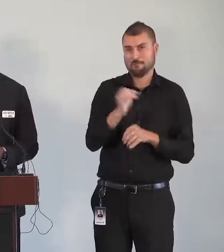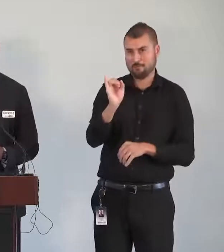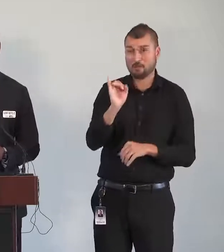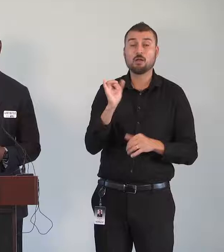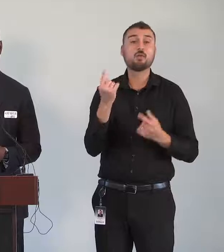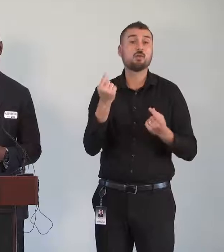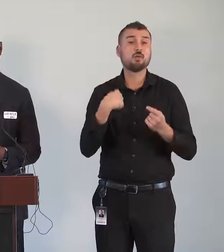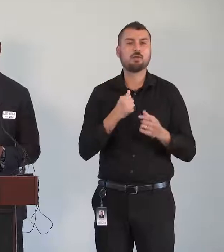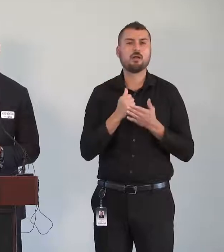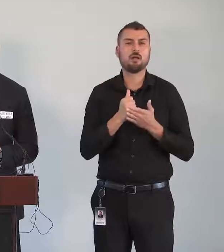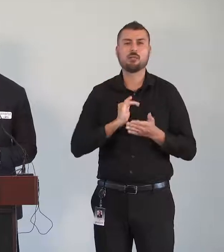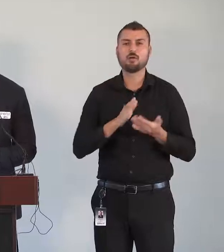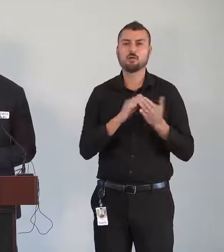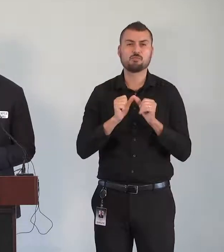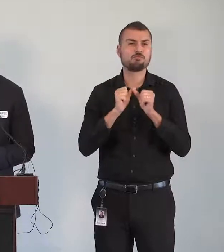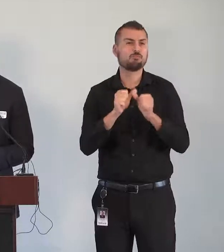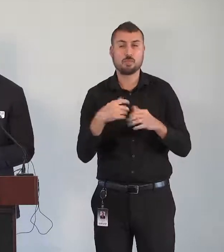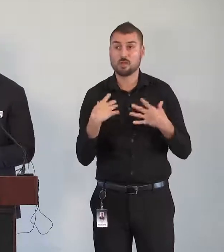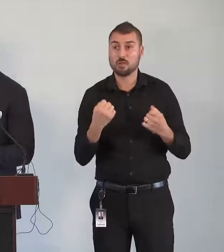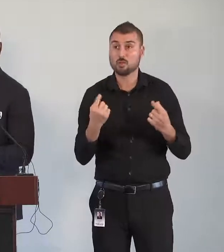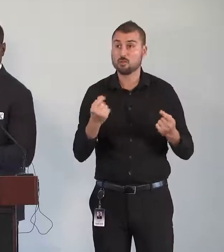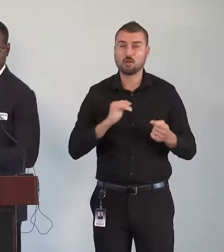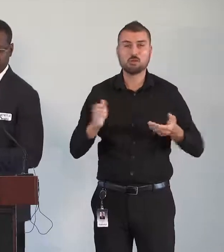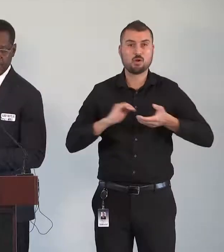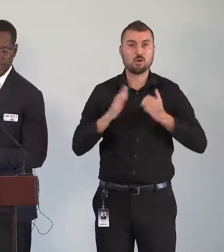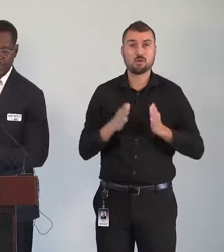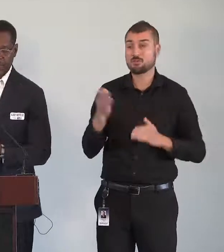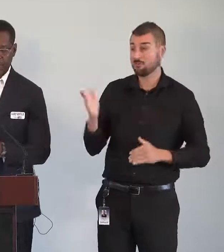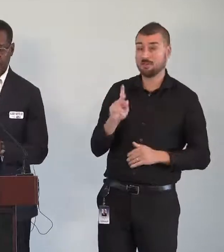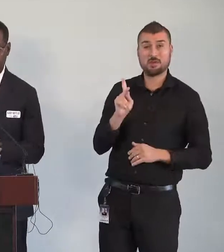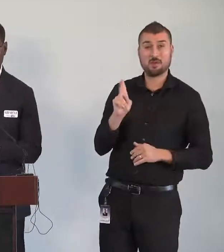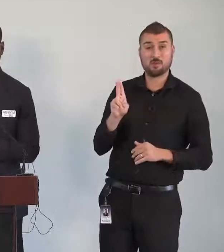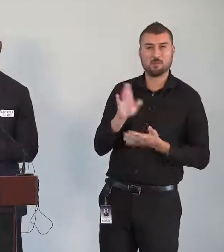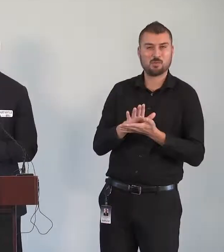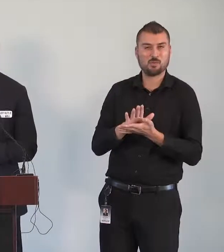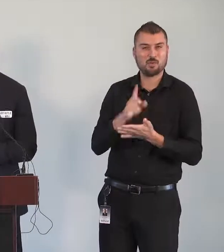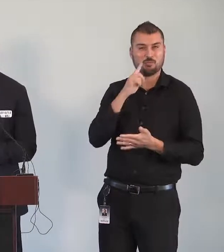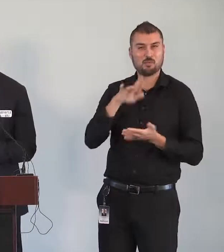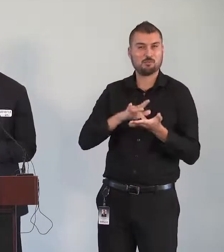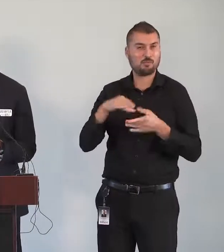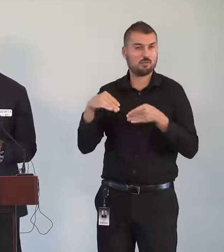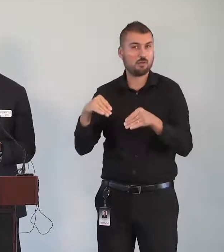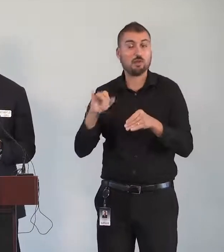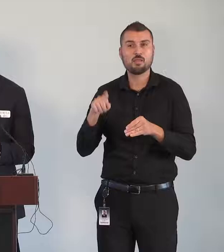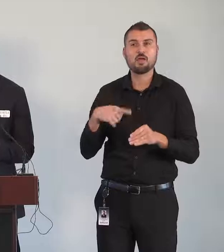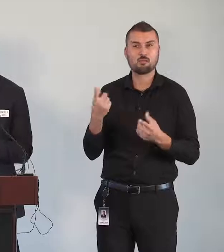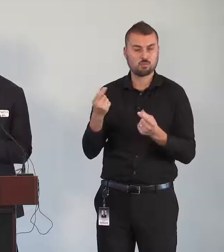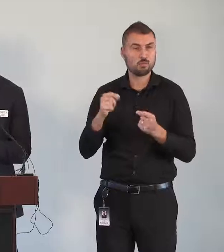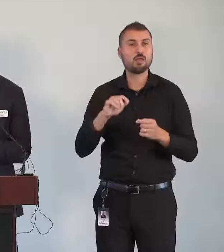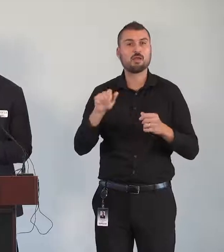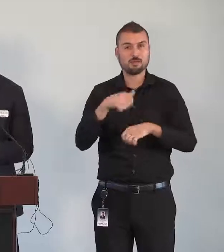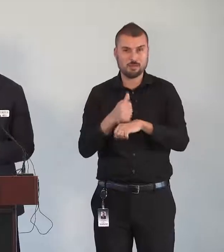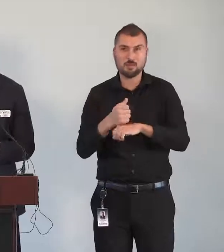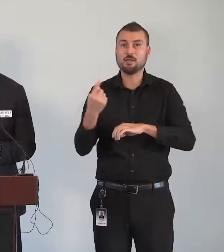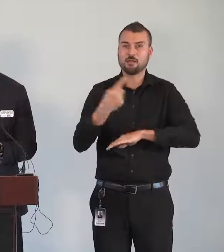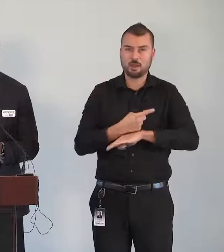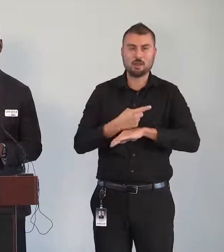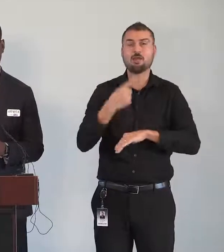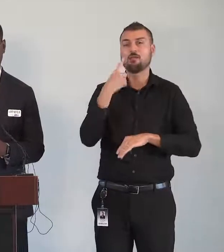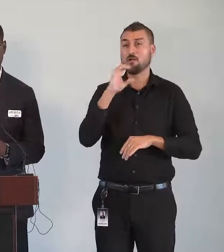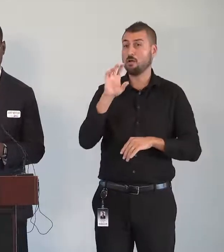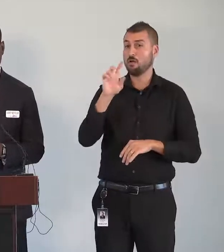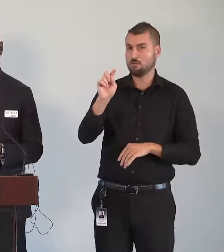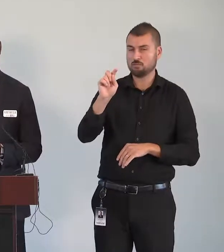saludable a nuestra comunidad nuestros socios en esta Escuela de Farmacia de KU han reservado un día en octubre para administrarlas